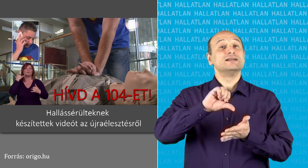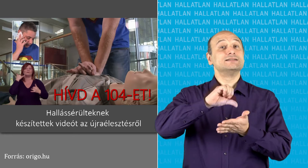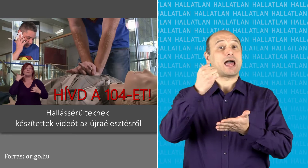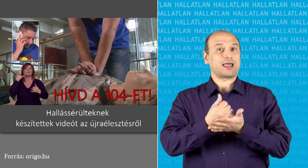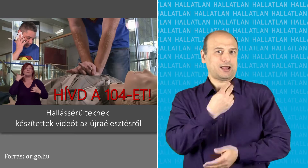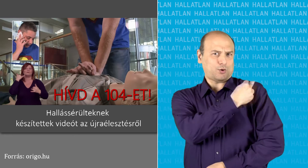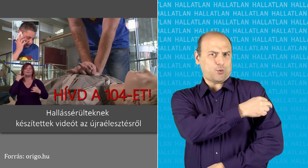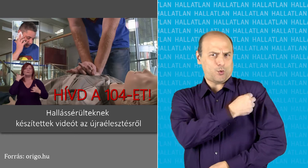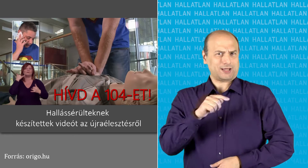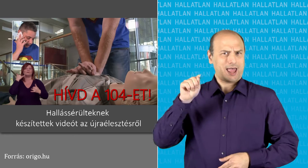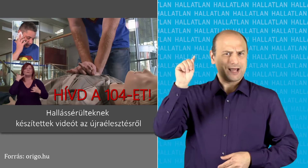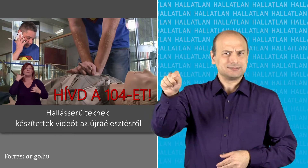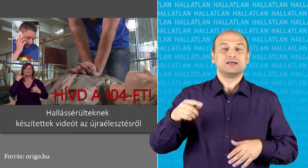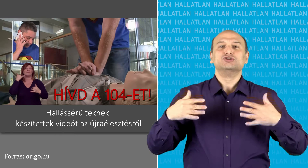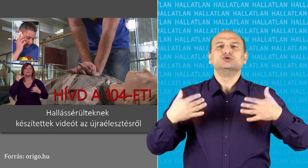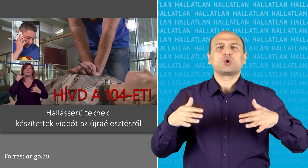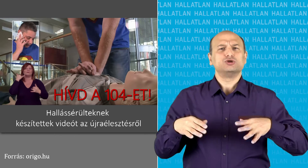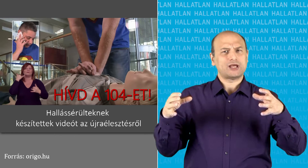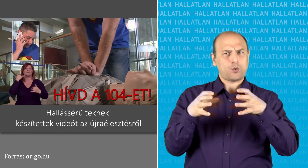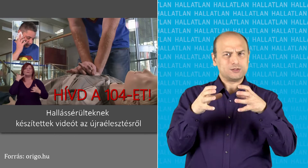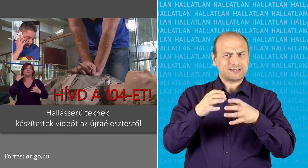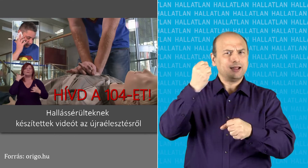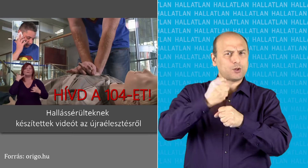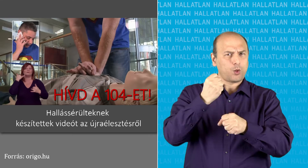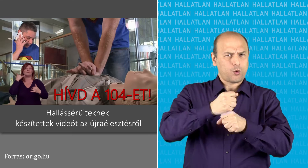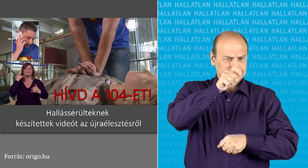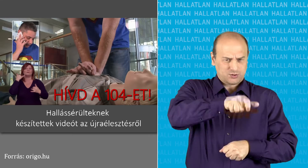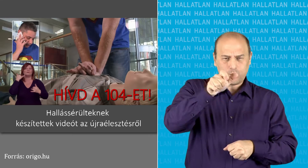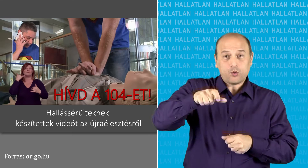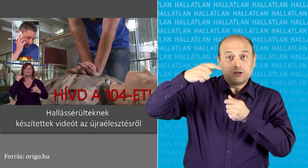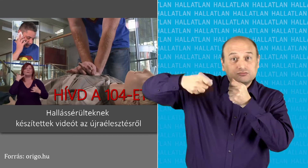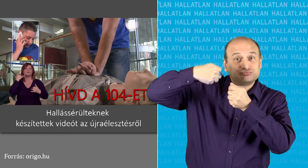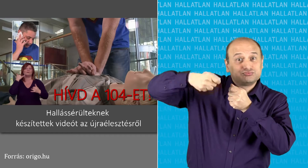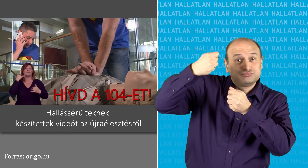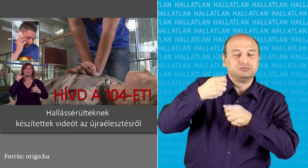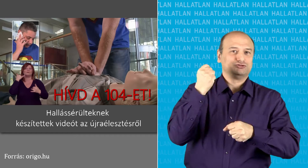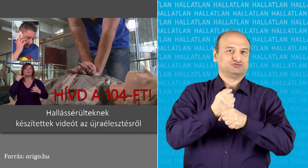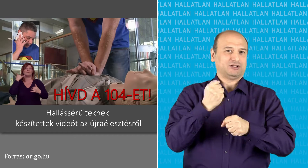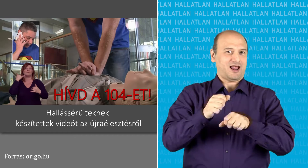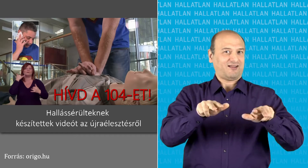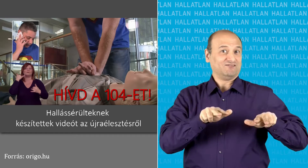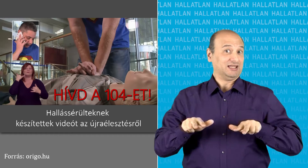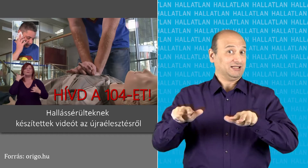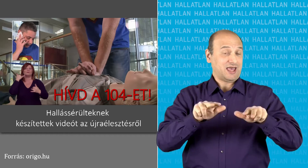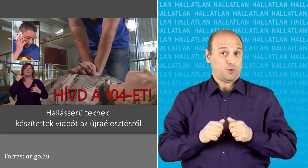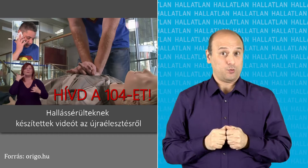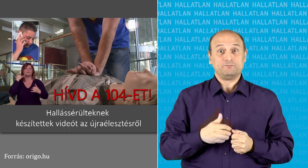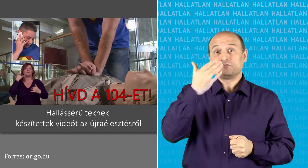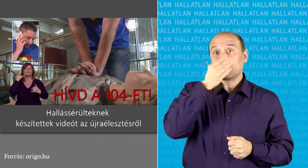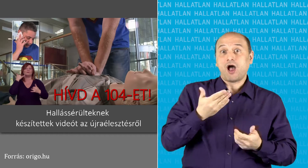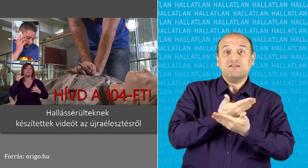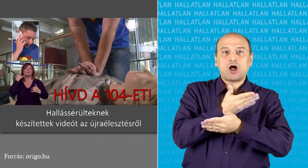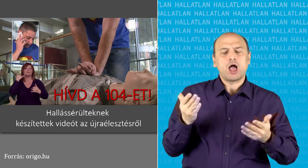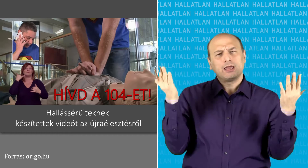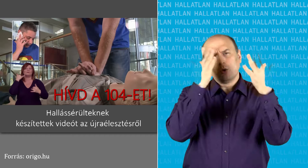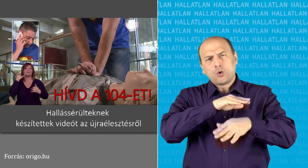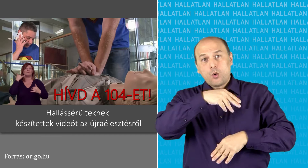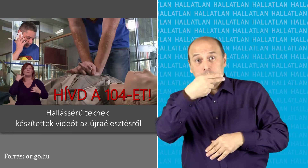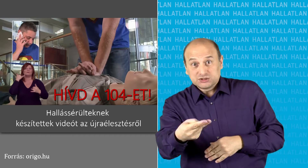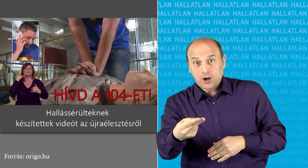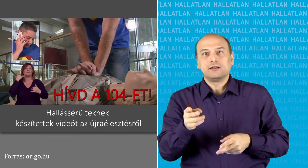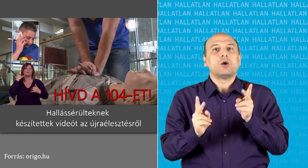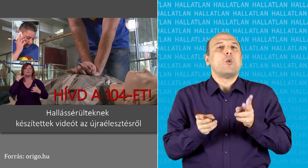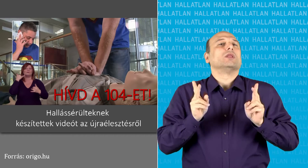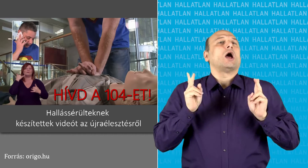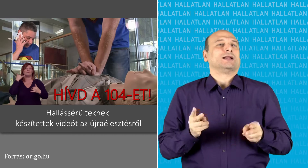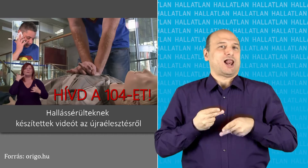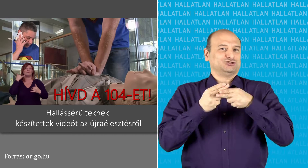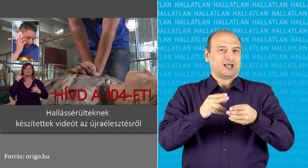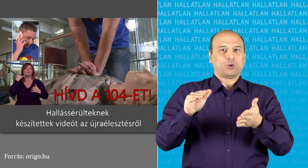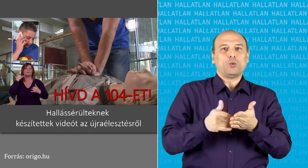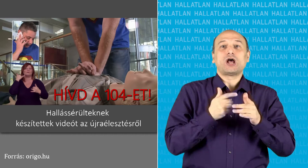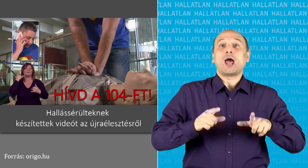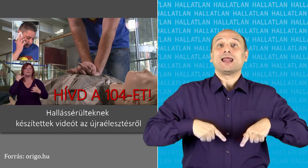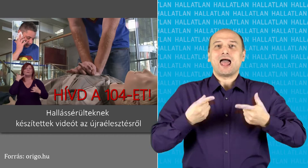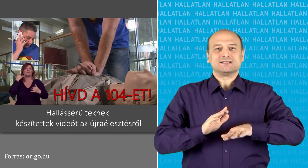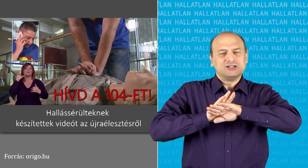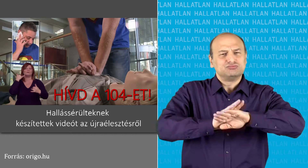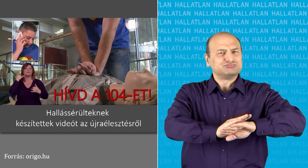A helyes újraélesztés technikájáról készítettek oktató videót a szegedi sürgősségi osztályon dolgozók.